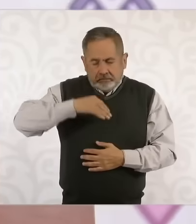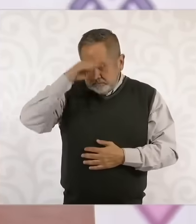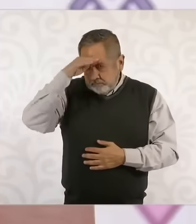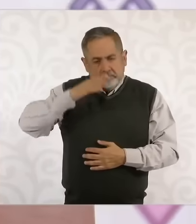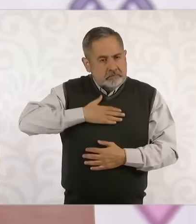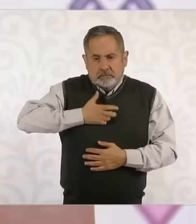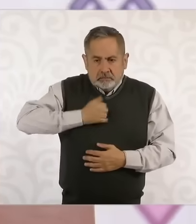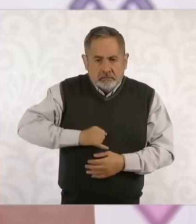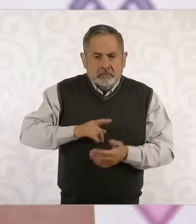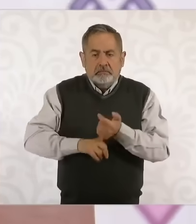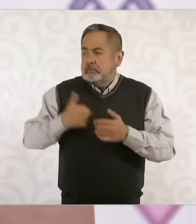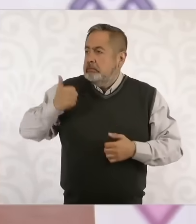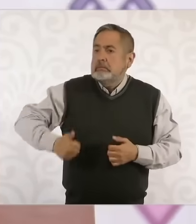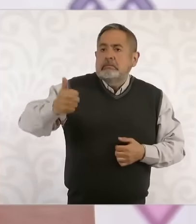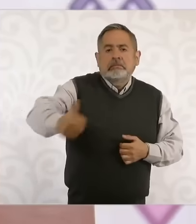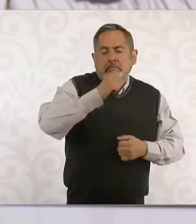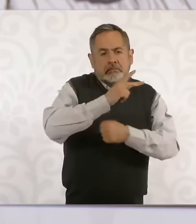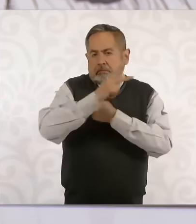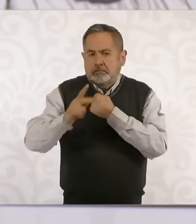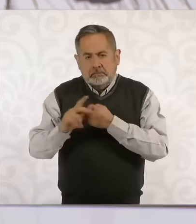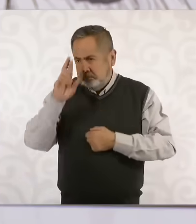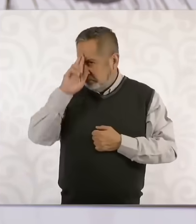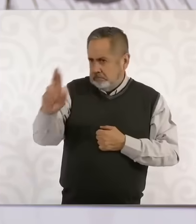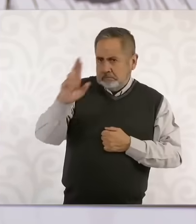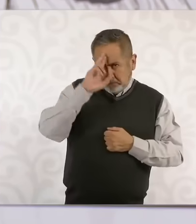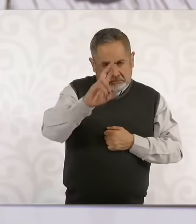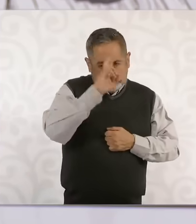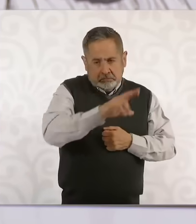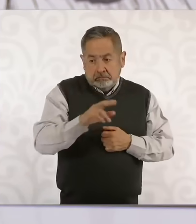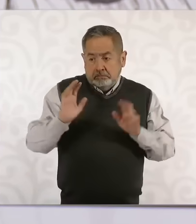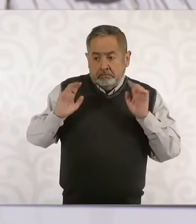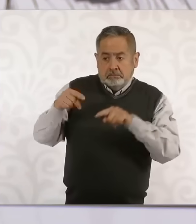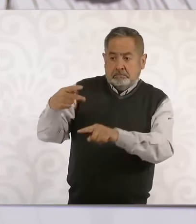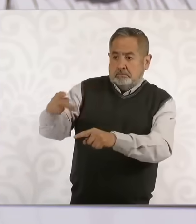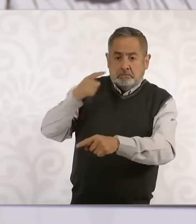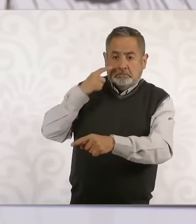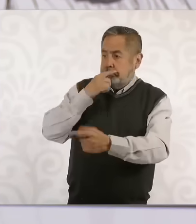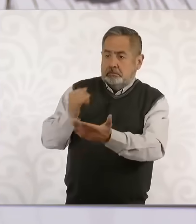Cada país es soberano y la soberanía tiene que ver con la decisión de sus recursos naturales,